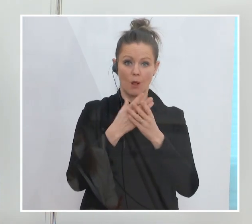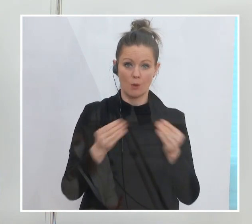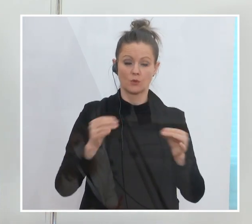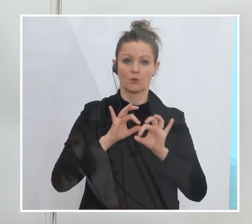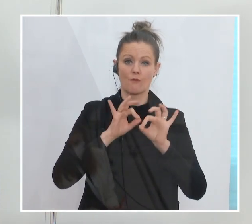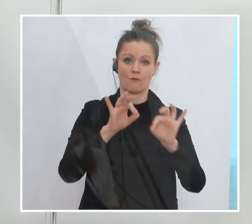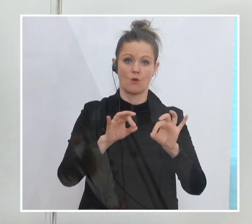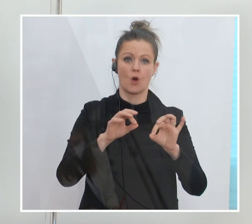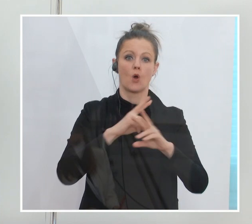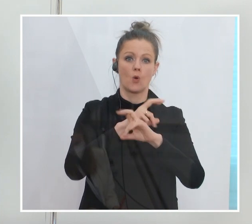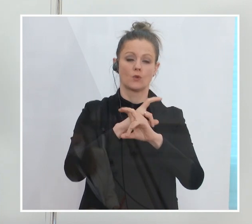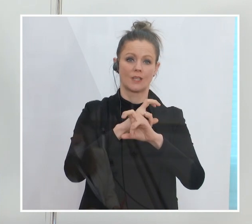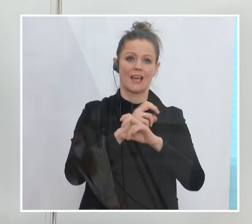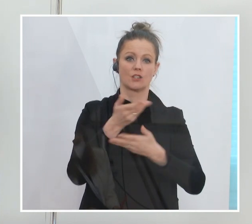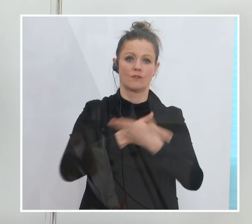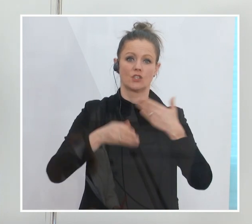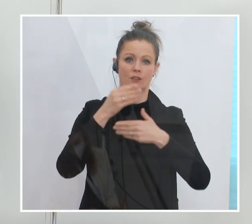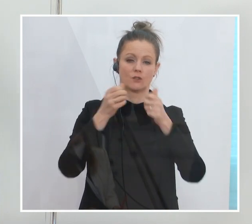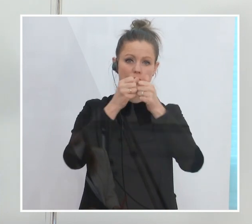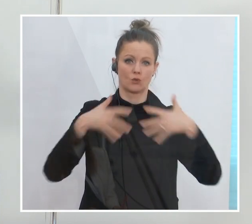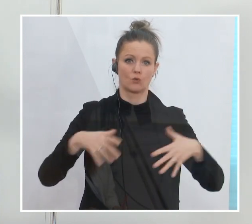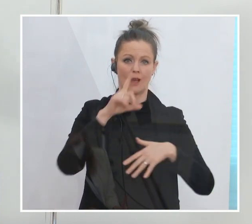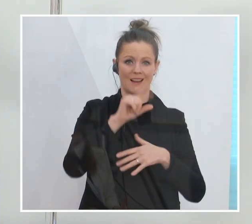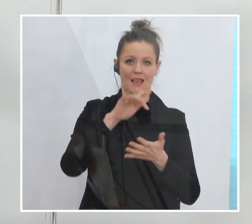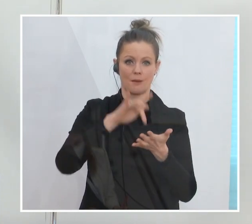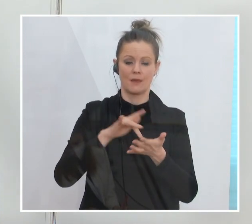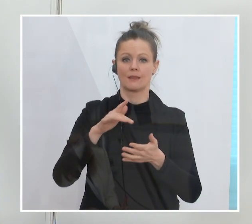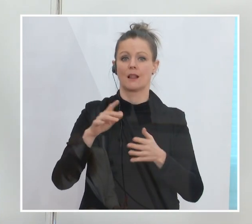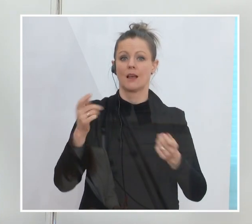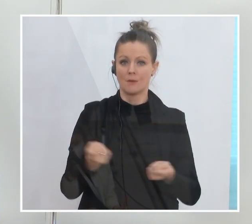Wirtschaftsstruktur, Klein- und Mittelbetriebe, bestimmte Branchen, die besonders betroffen sind,